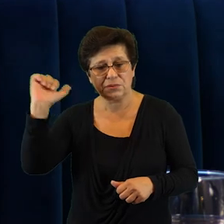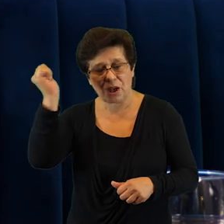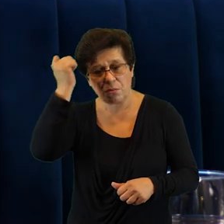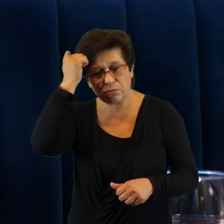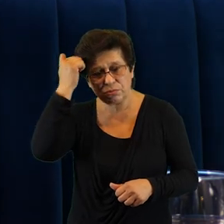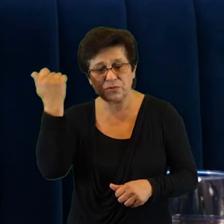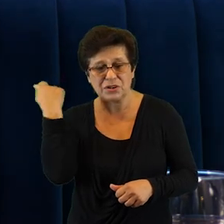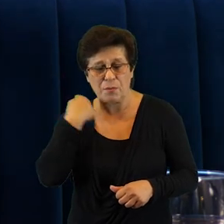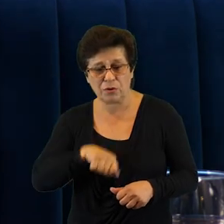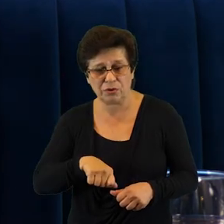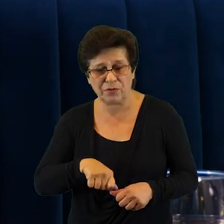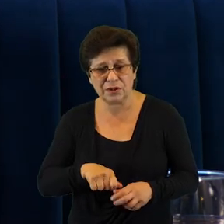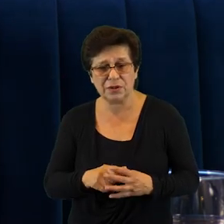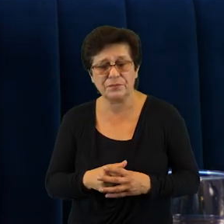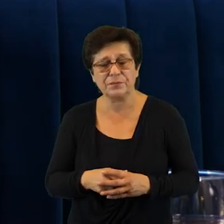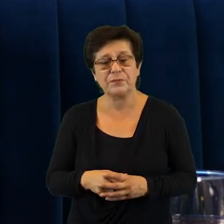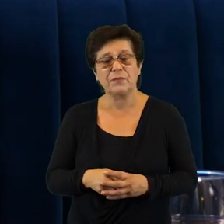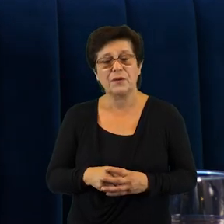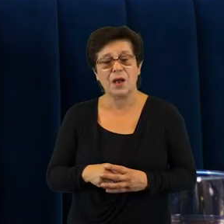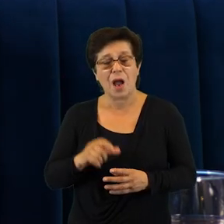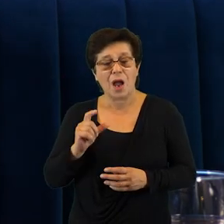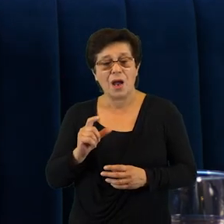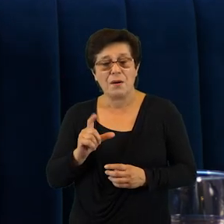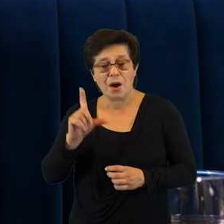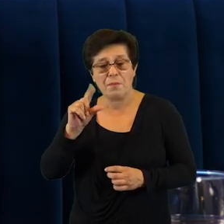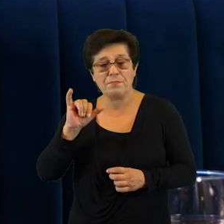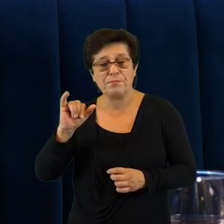Kiedy Piłsudski gromi opozycję sejmową,